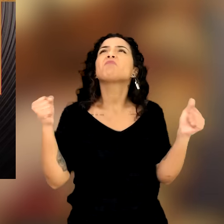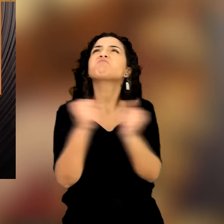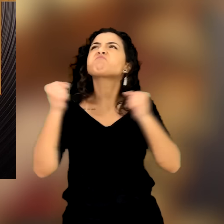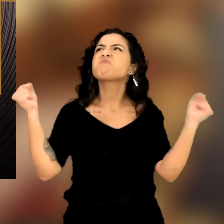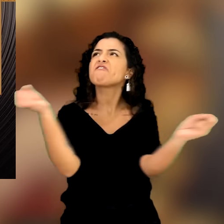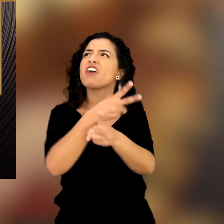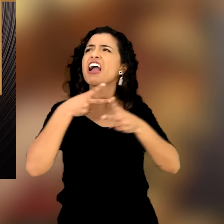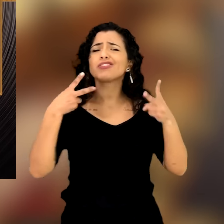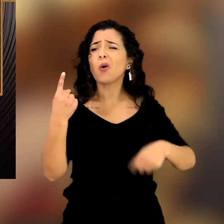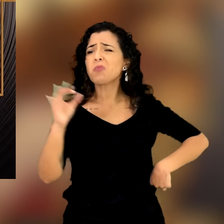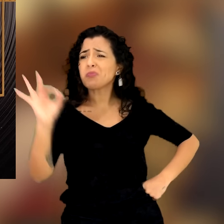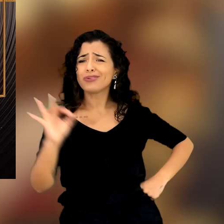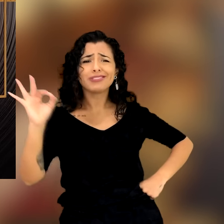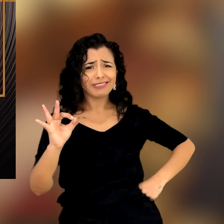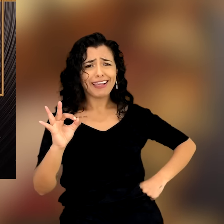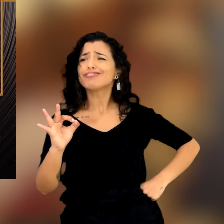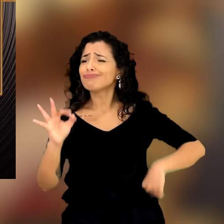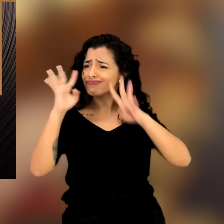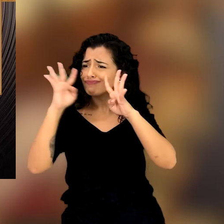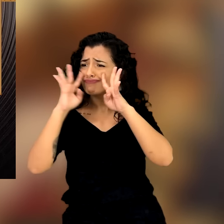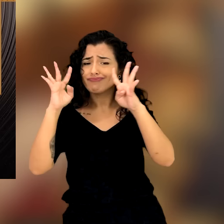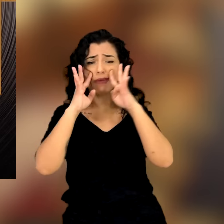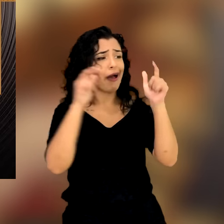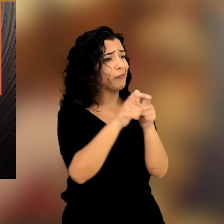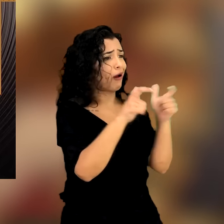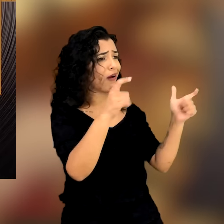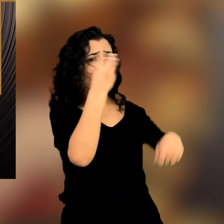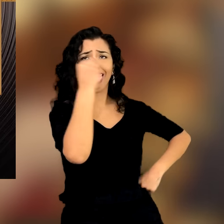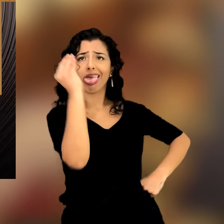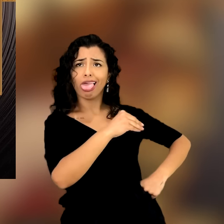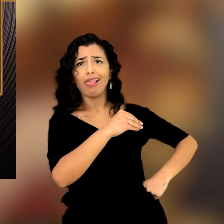Só um por cento hoje em dia é ouvinte A maioria ostenta ou vislumbra o requinte